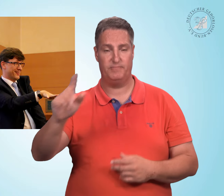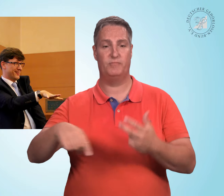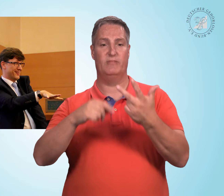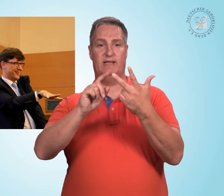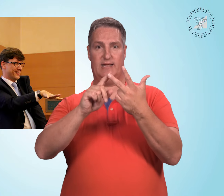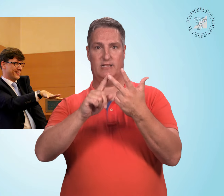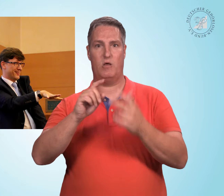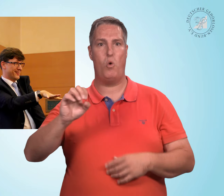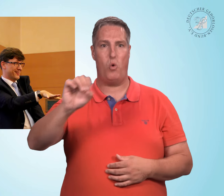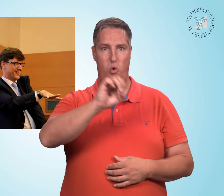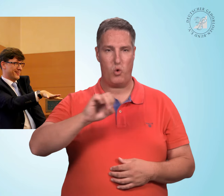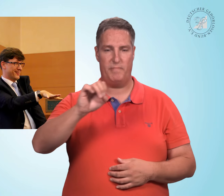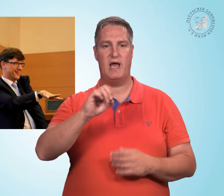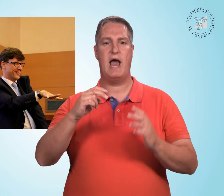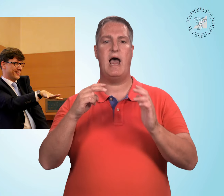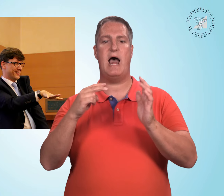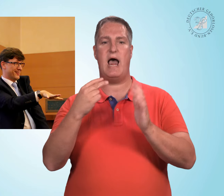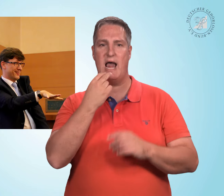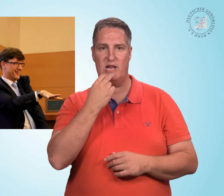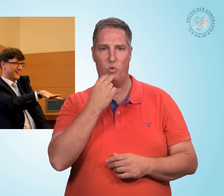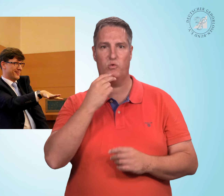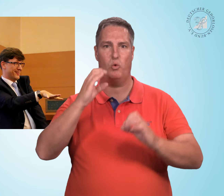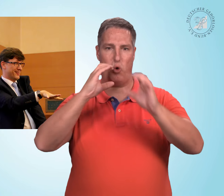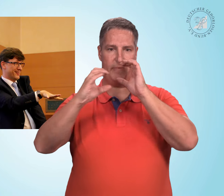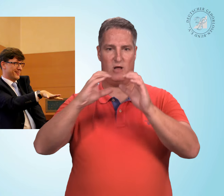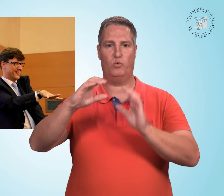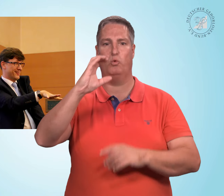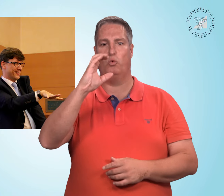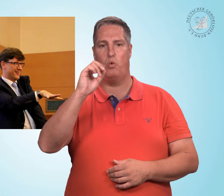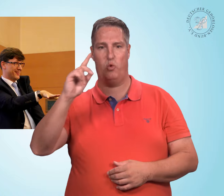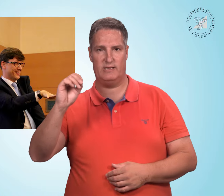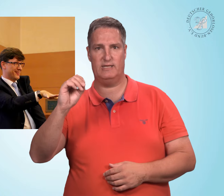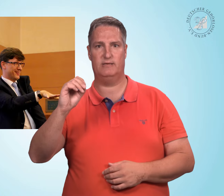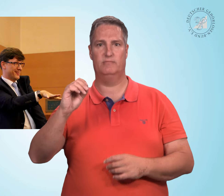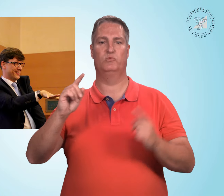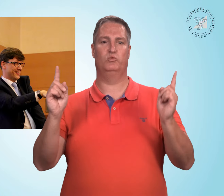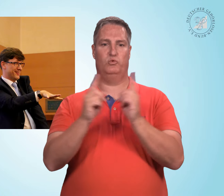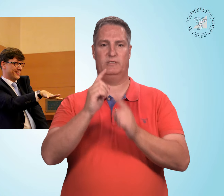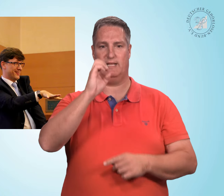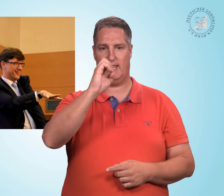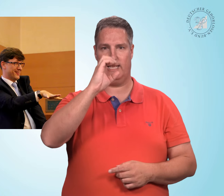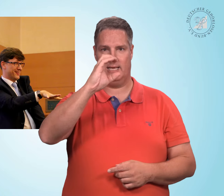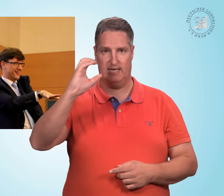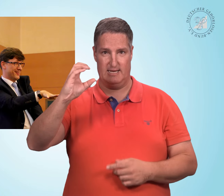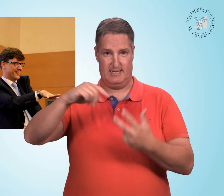„European Electronic Communications Code“ (EECC),